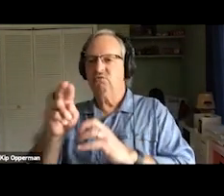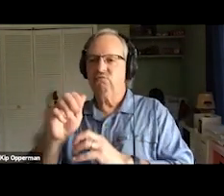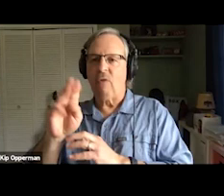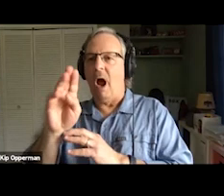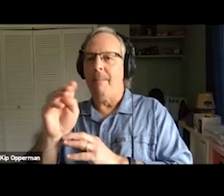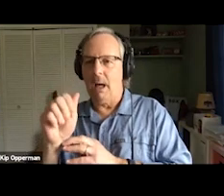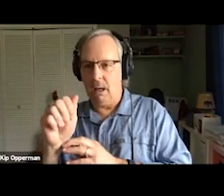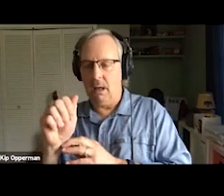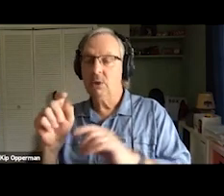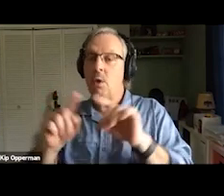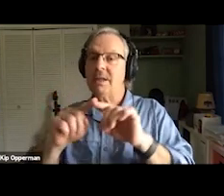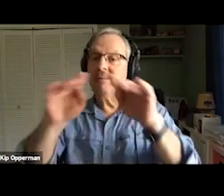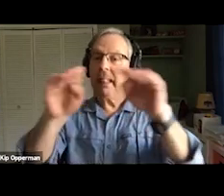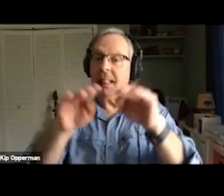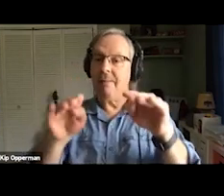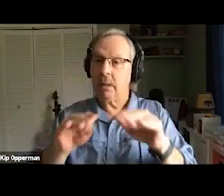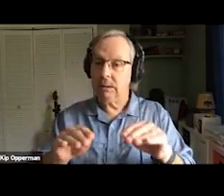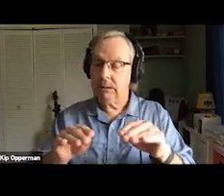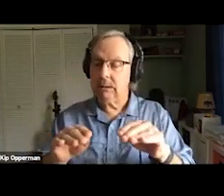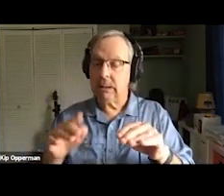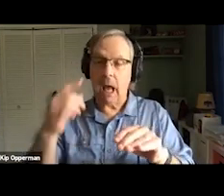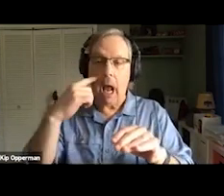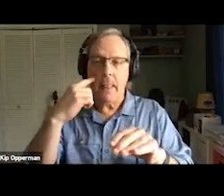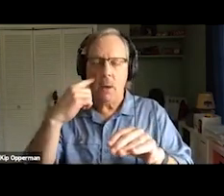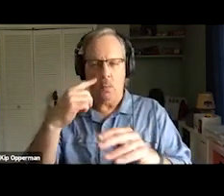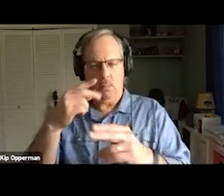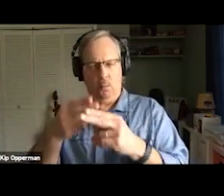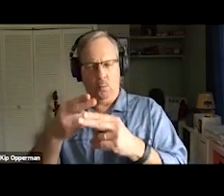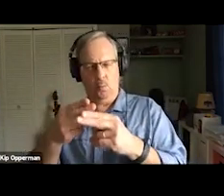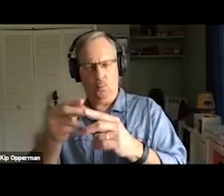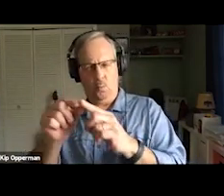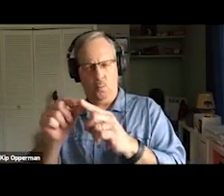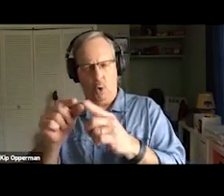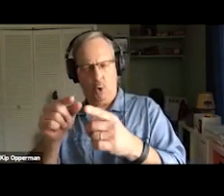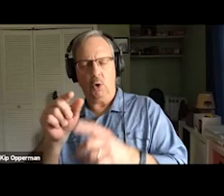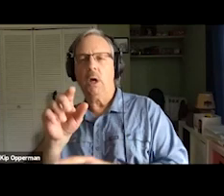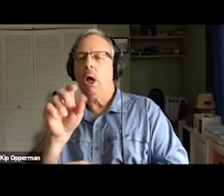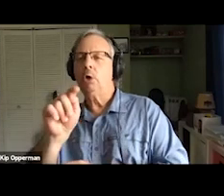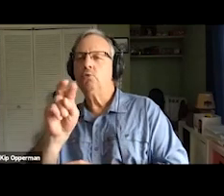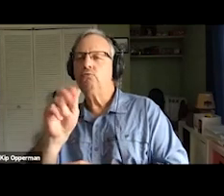Y creo que a veces, cuando usamos la palabra trauma, la gente tiene una comprensión muy específica